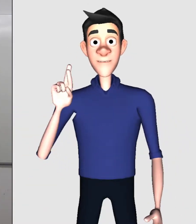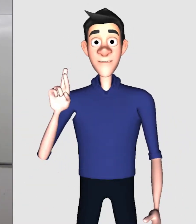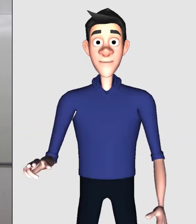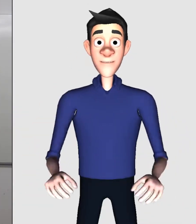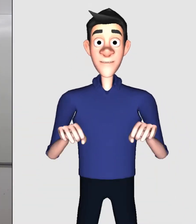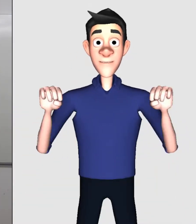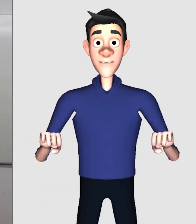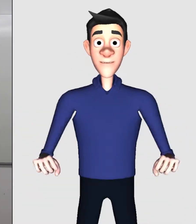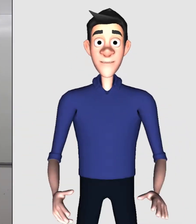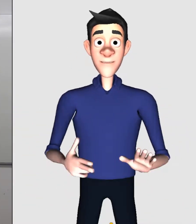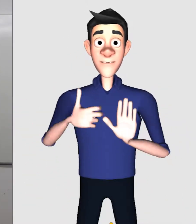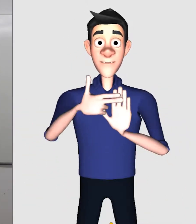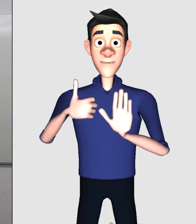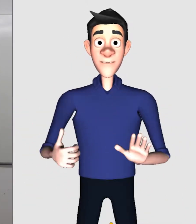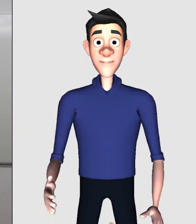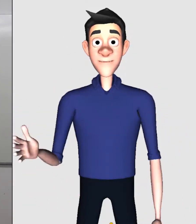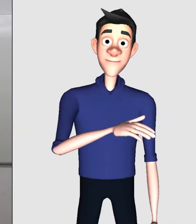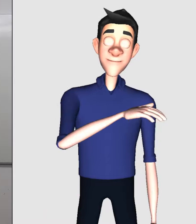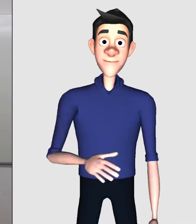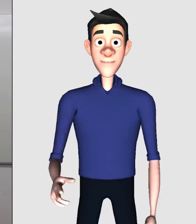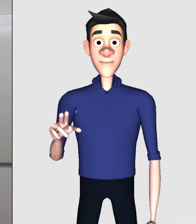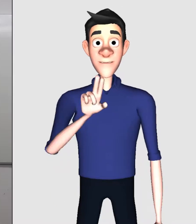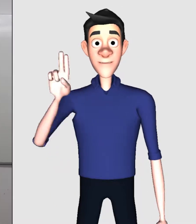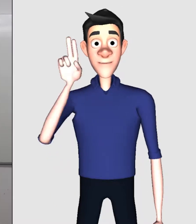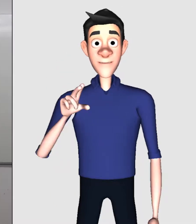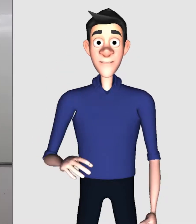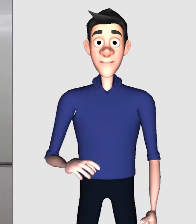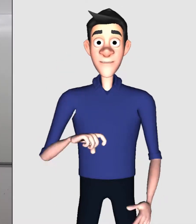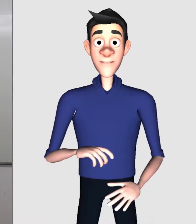Esta é a ideia